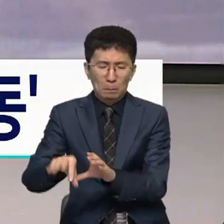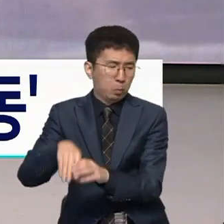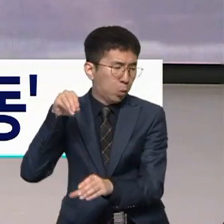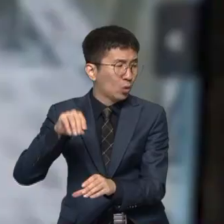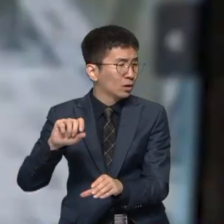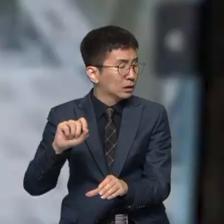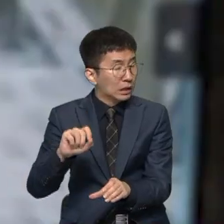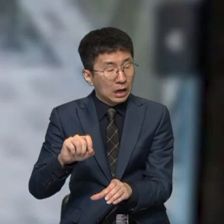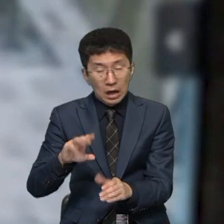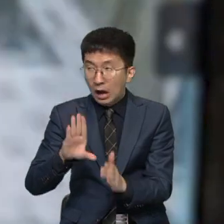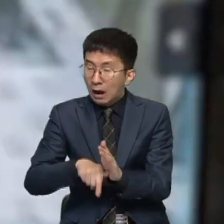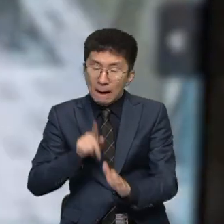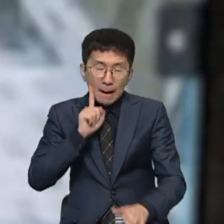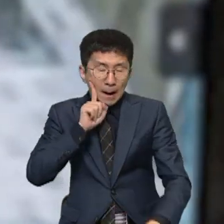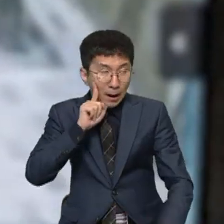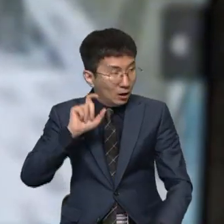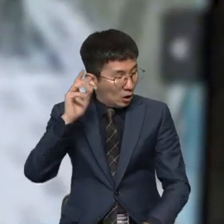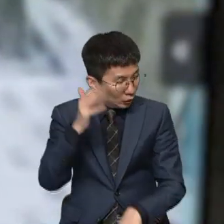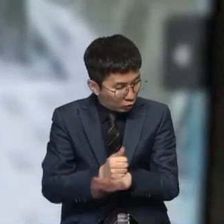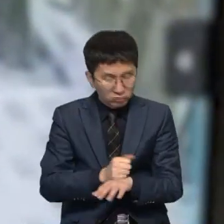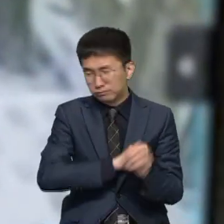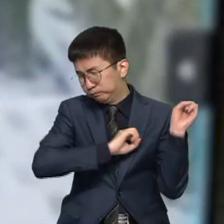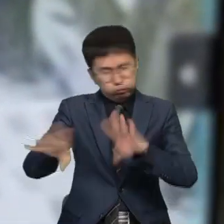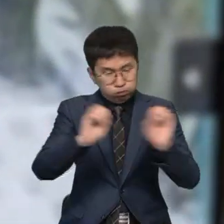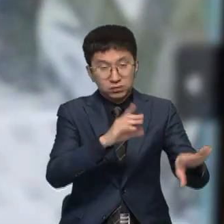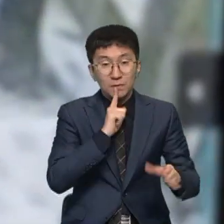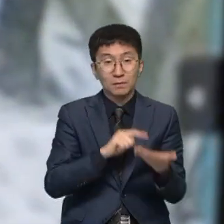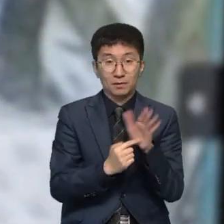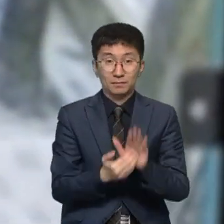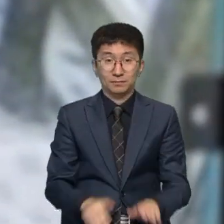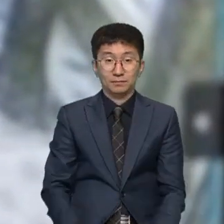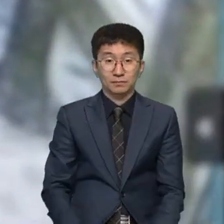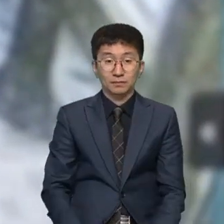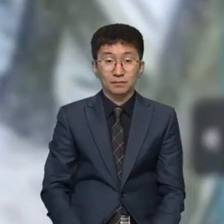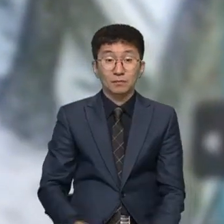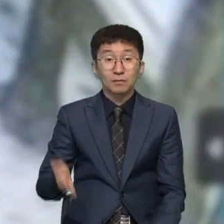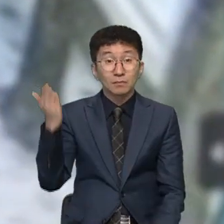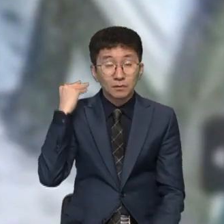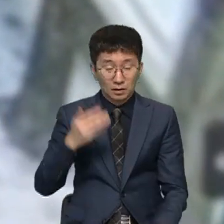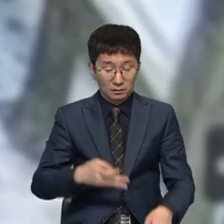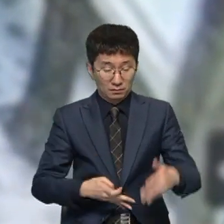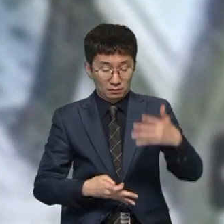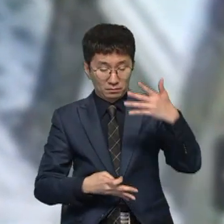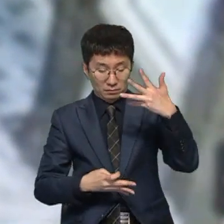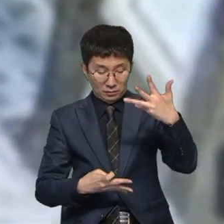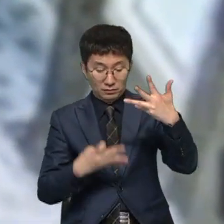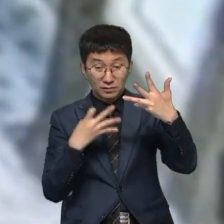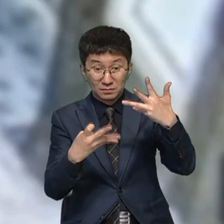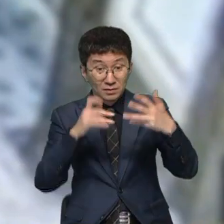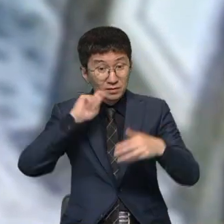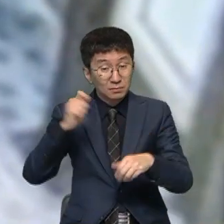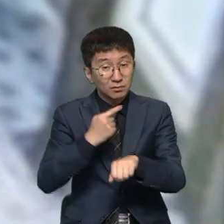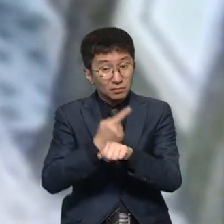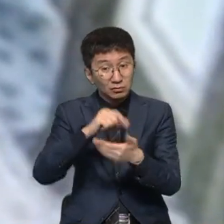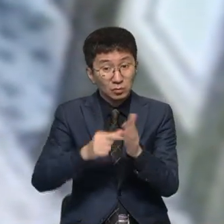(기자) 지난 14일 새벽 1시쯤 길을 걷던 한 여성이 방향을 바꿔 공중화장실 건물로 들어갑니다.